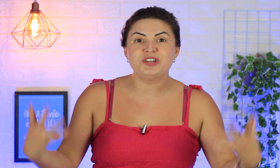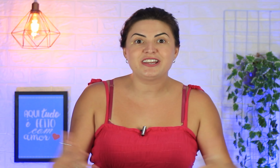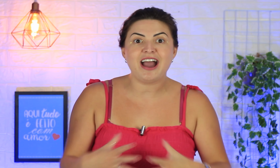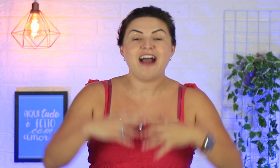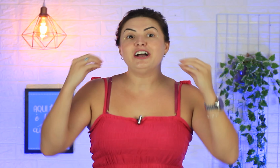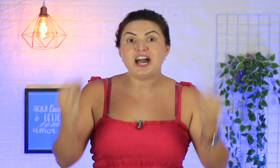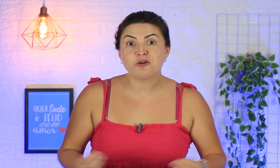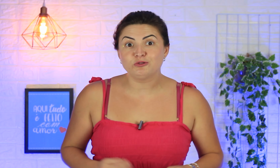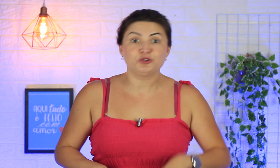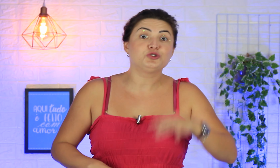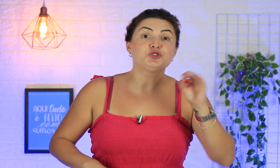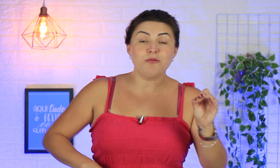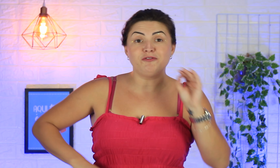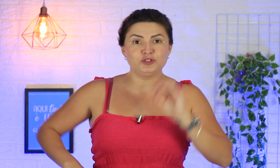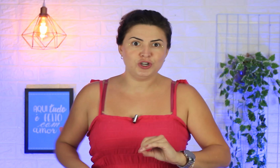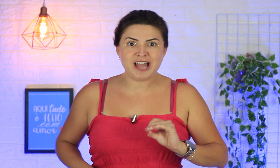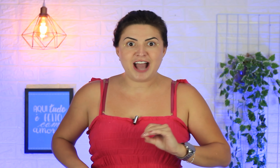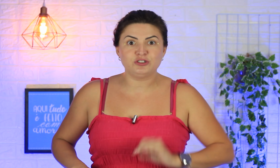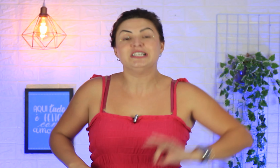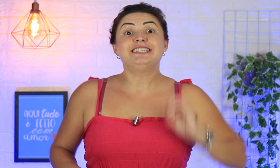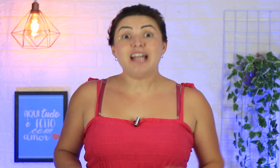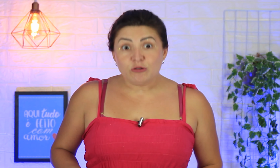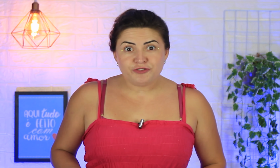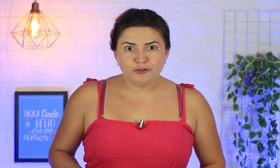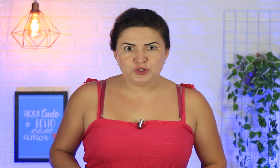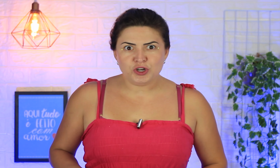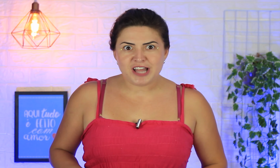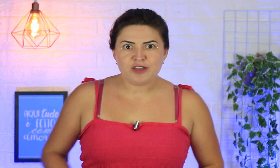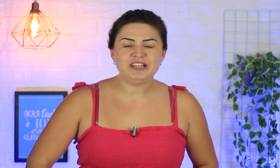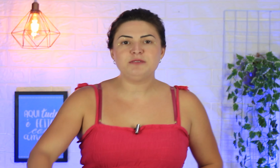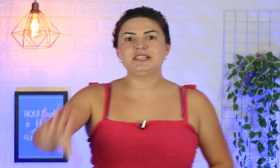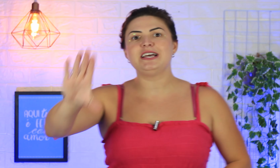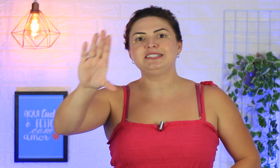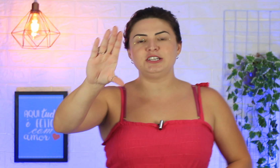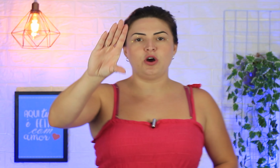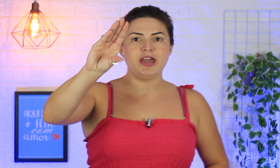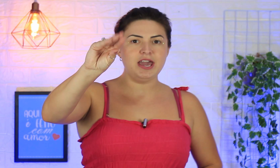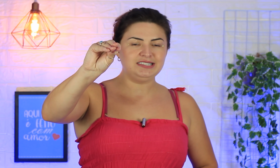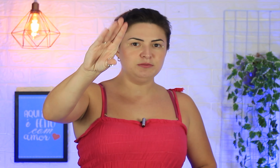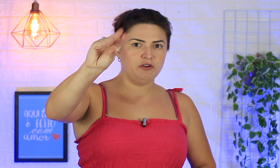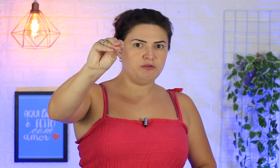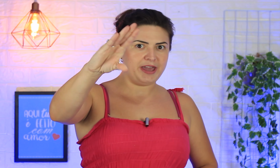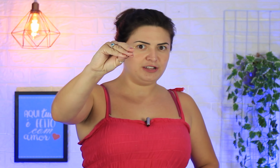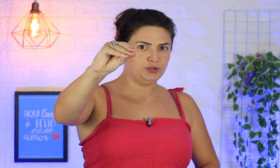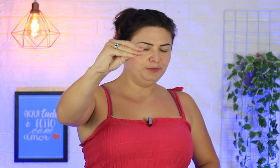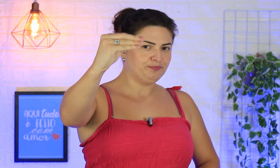comunicar falar com surdo sobre funcionários sinal de funcionário em Libras é assim ó esse movimento